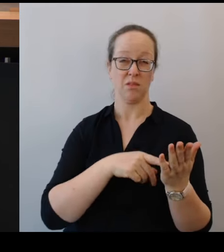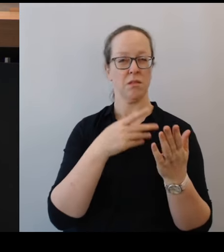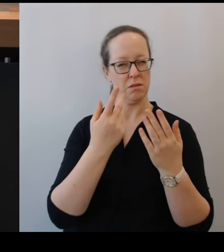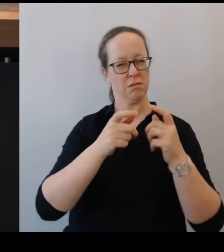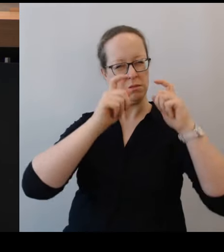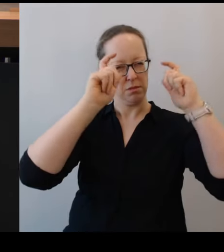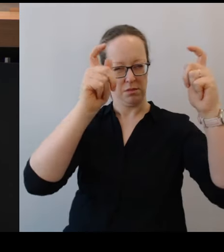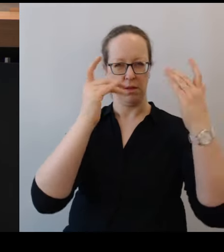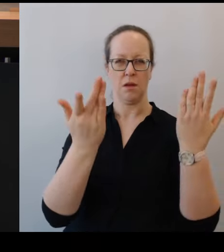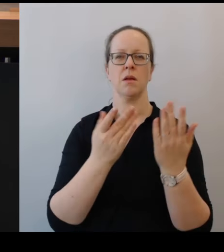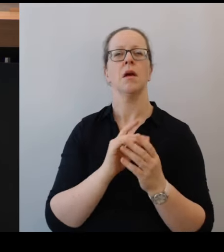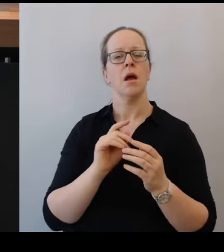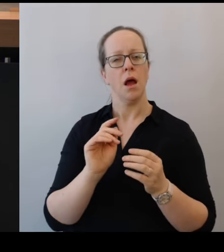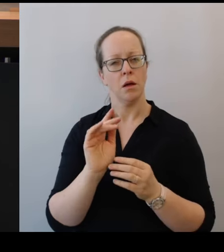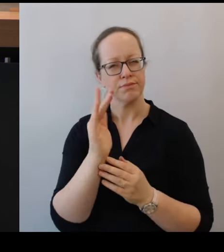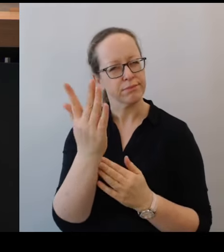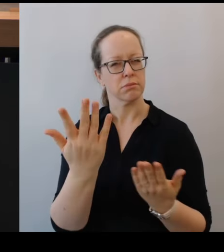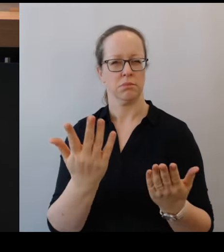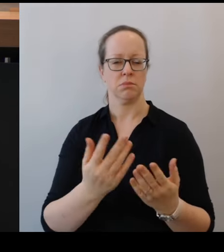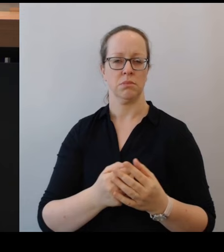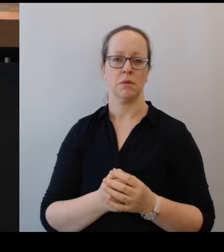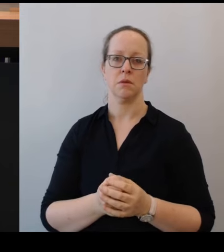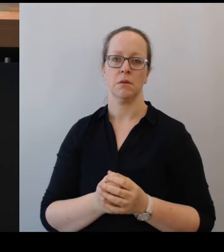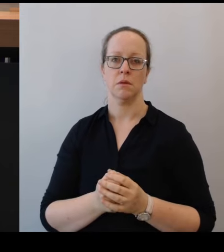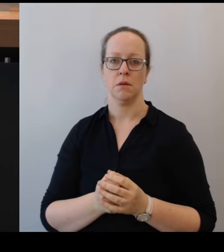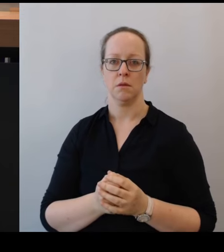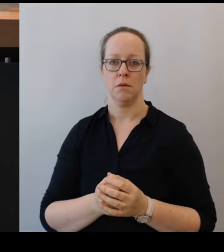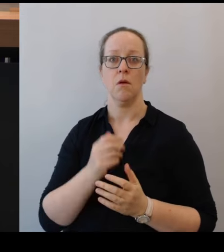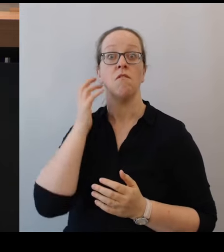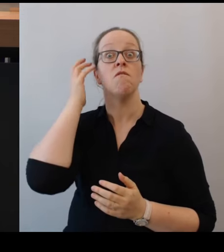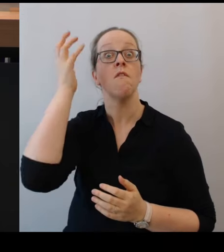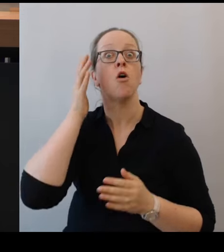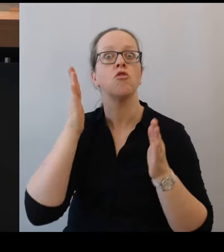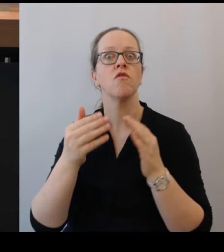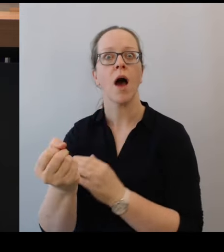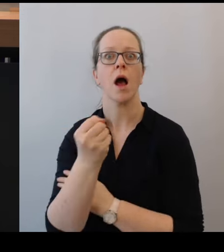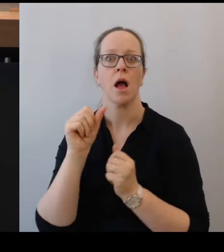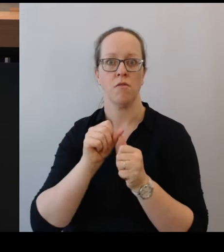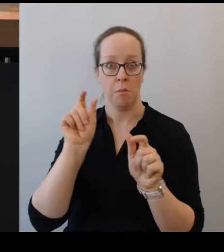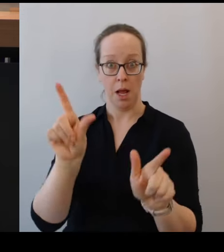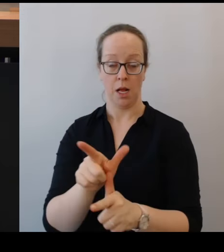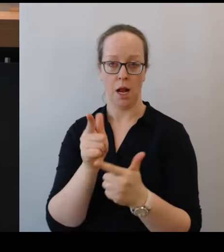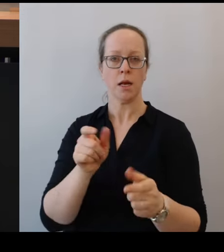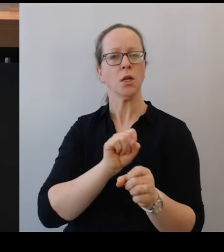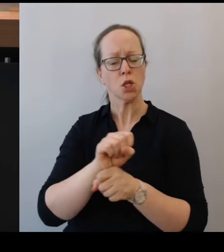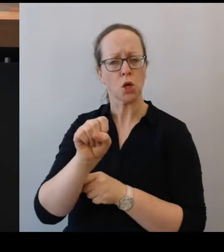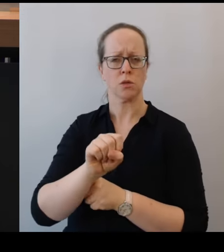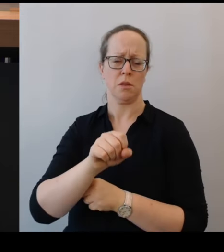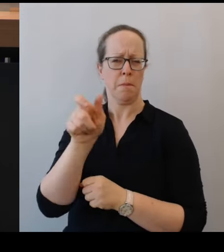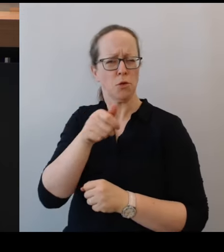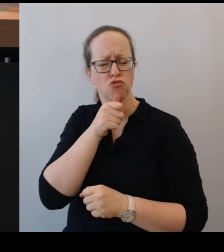keinen Fachkräftemangel hätten, hätten diese jungen Menschen verdient, dass wir alles tun, um ihnen gute Rahmenbedingungen zu ermöglichen.